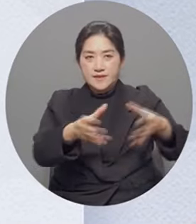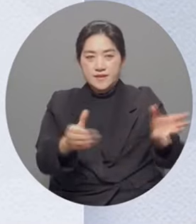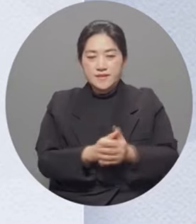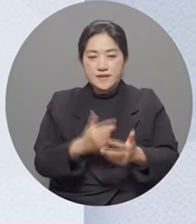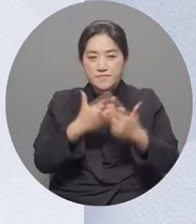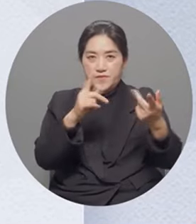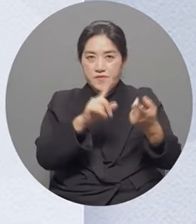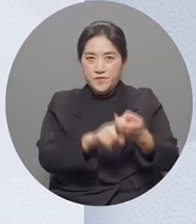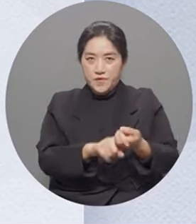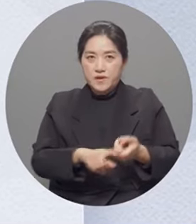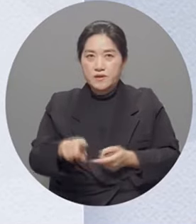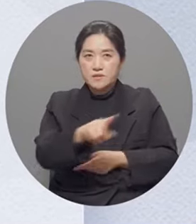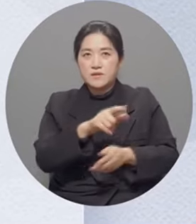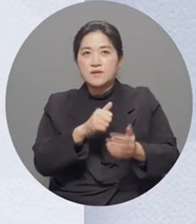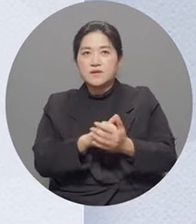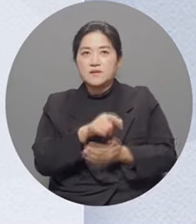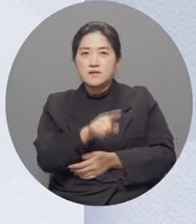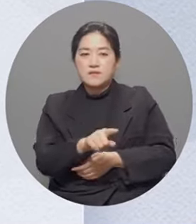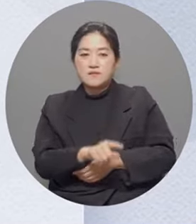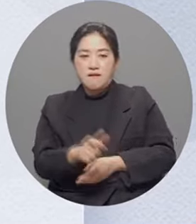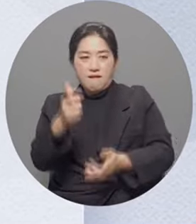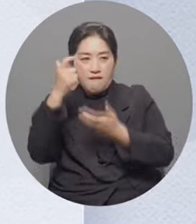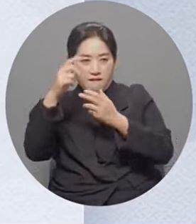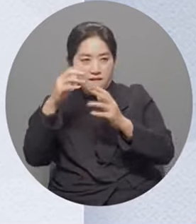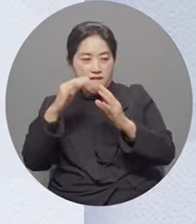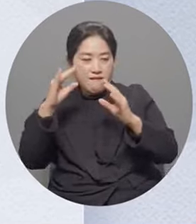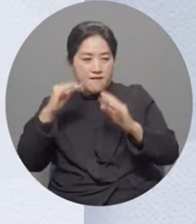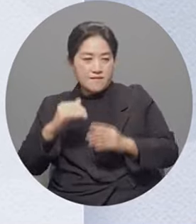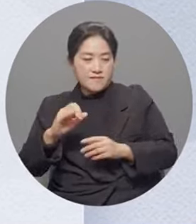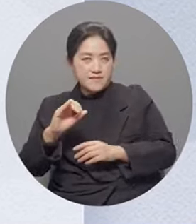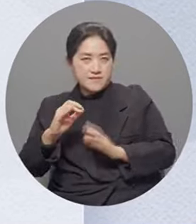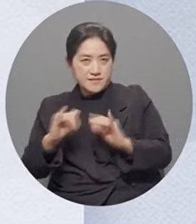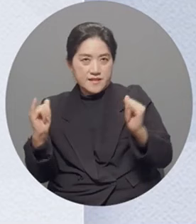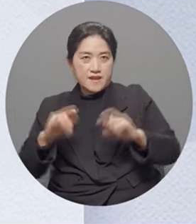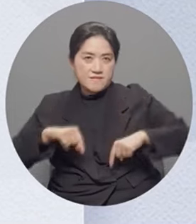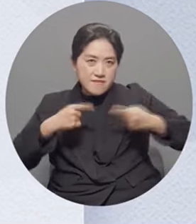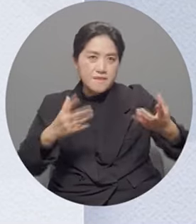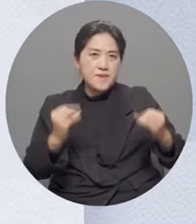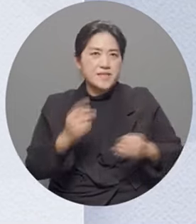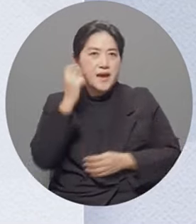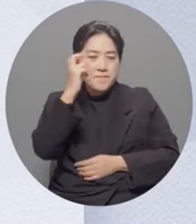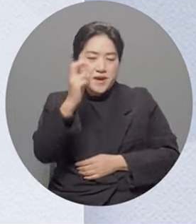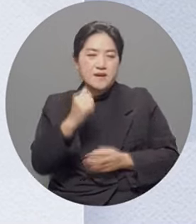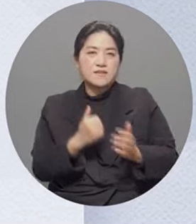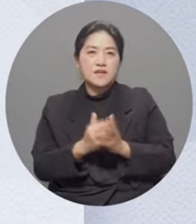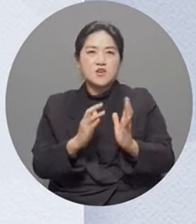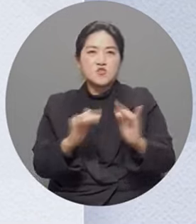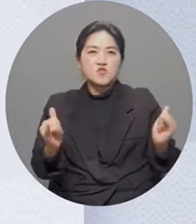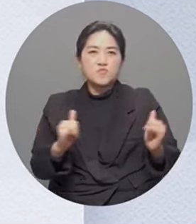당내에서는 친명계를 겨냥해 결국 강성 지지층이 대거 참여할 게 뻔한 공천 기준